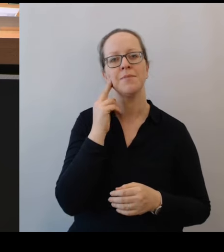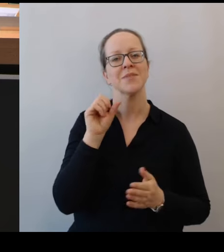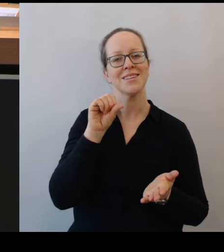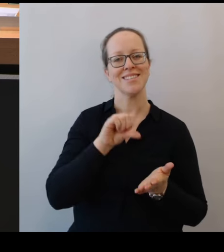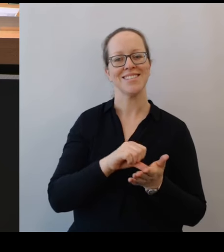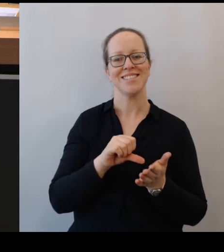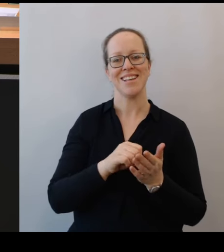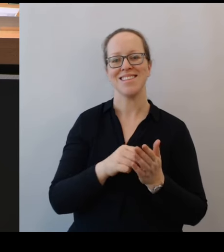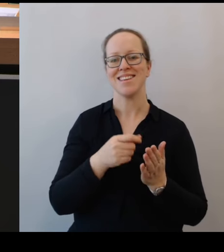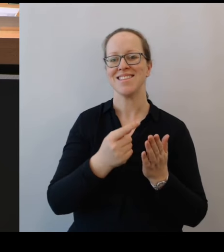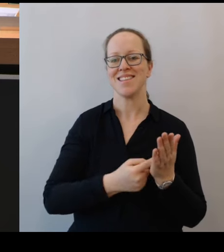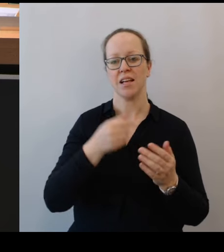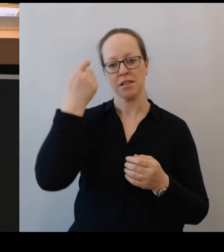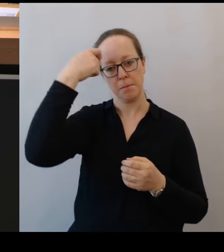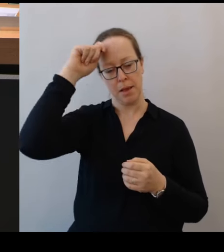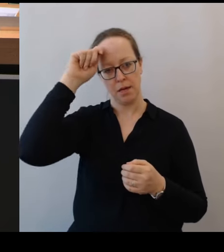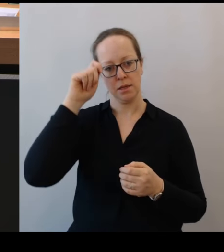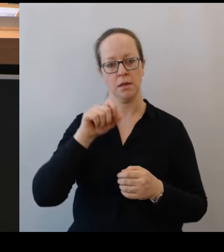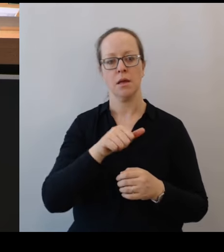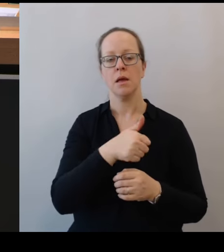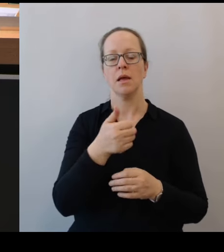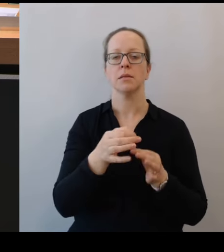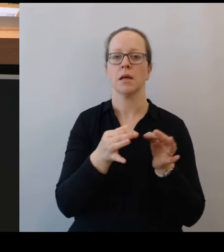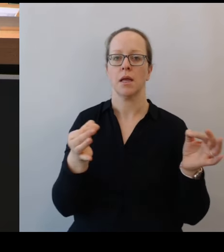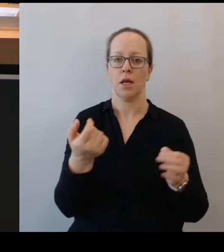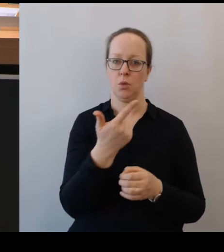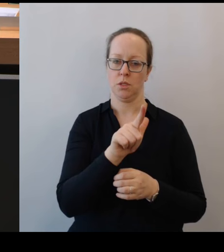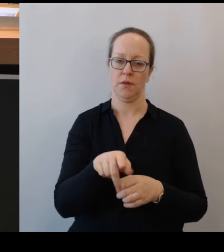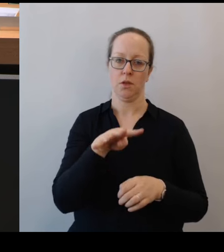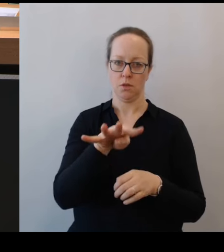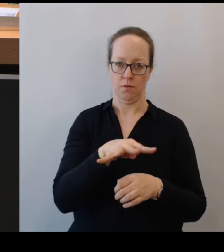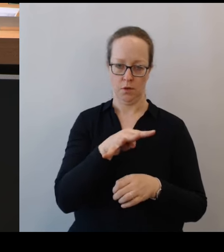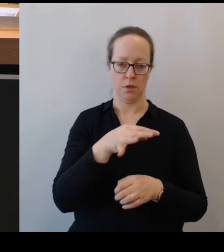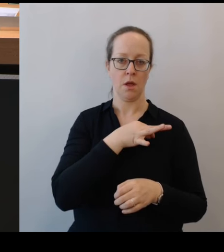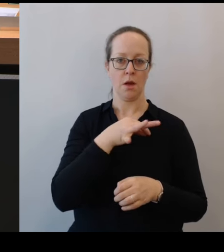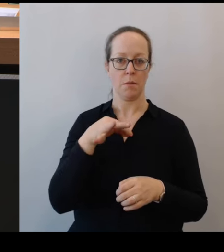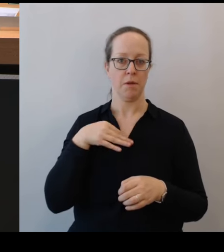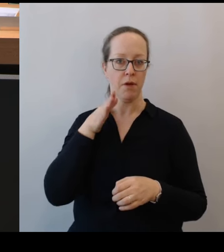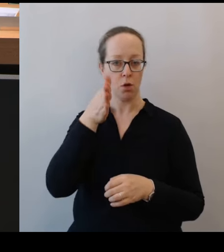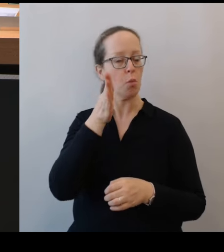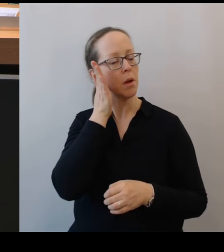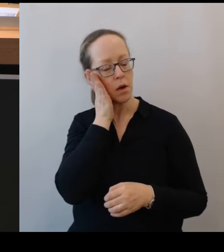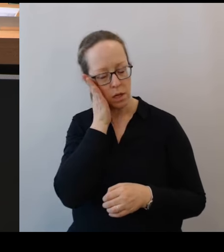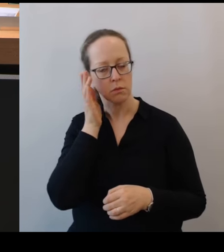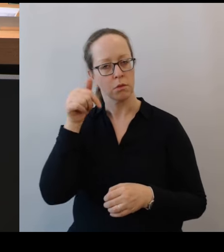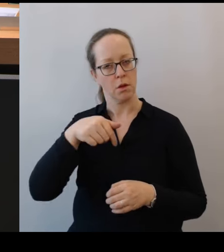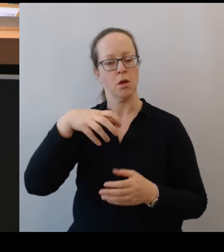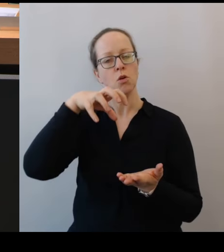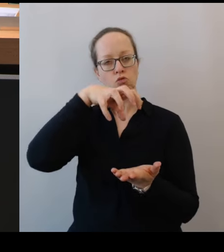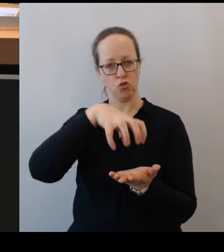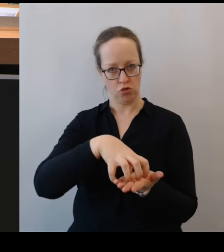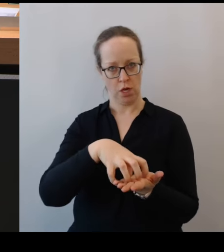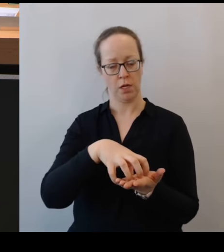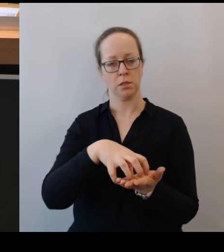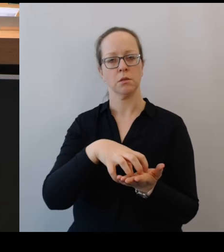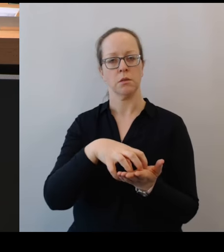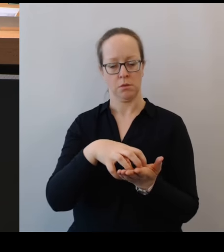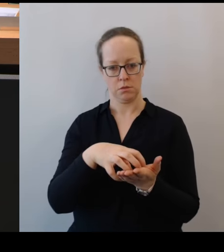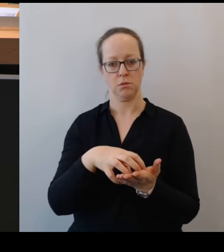Übernachtungen in den Beherbergungsbetrieben unserer Stadt. Beruflich bedingte Übernachtungen sind bislang von der Übernachtungssteuer ausgenommen.